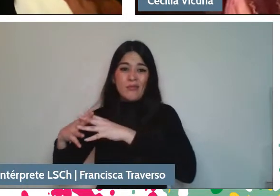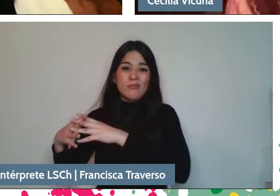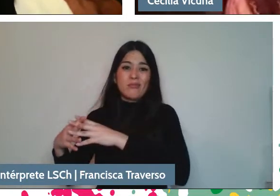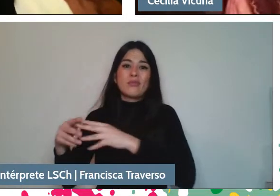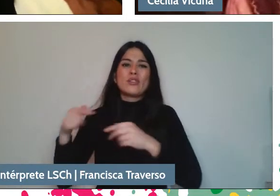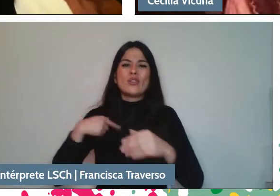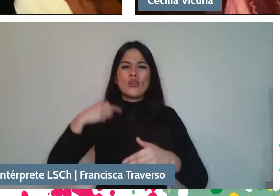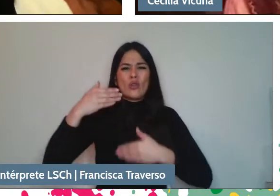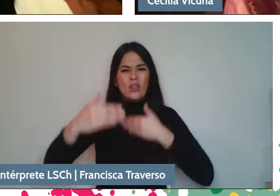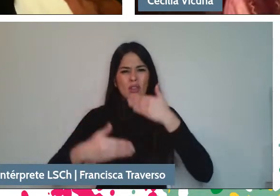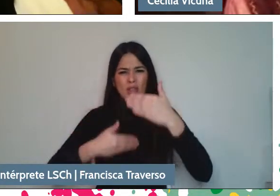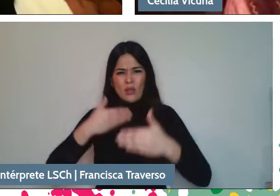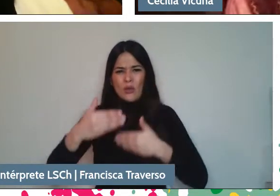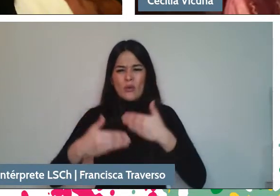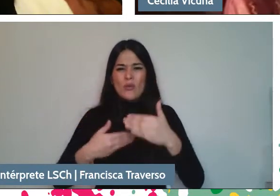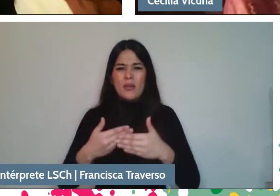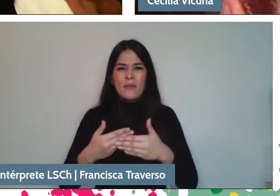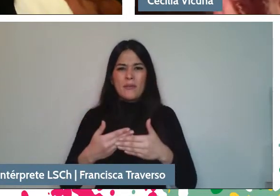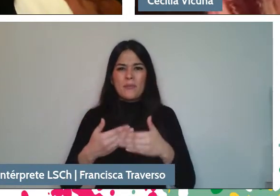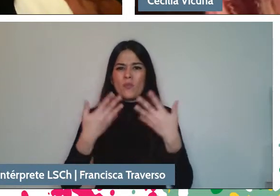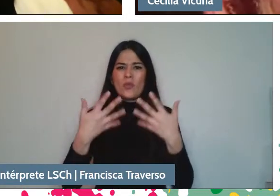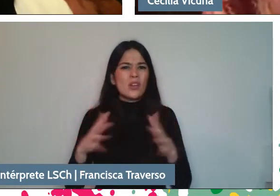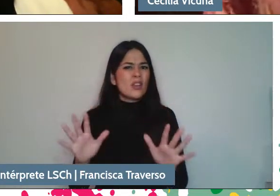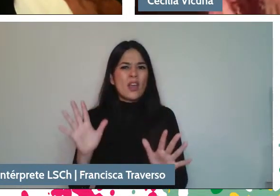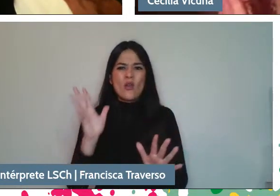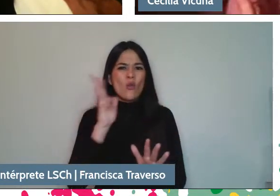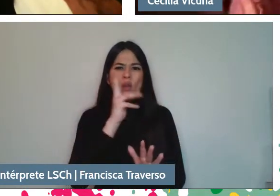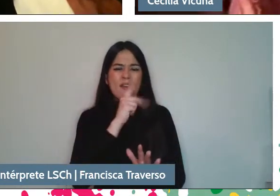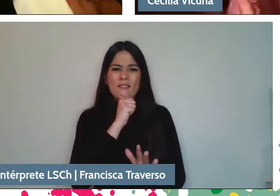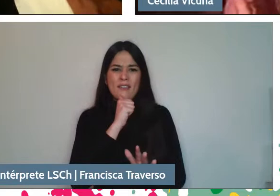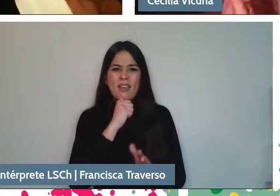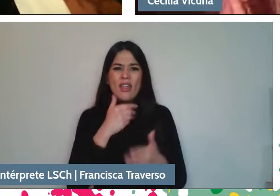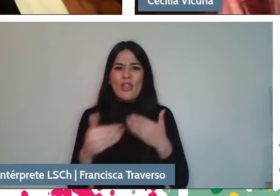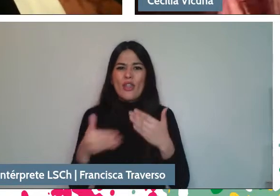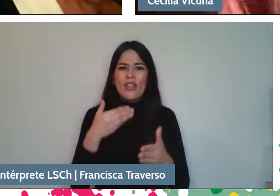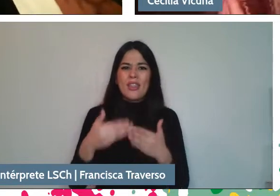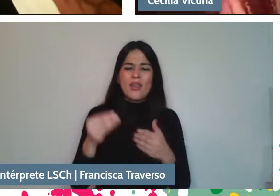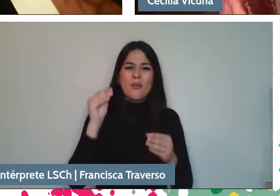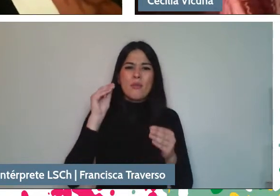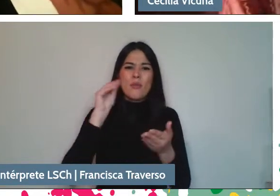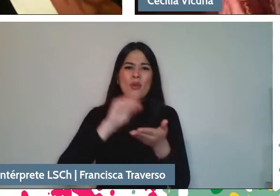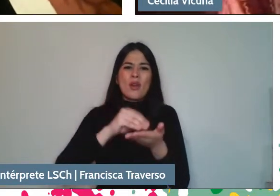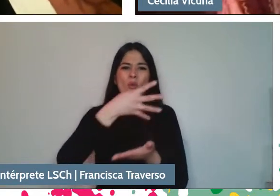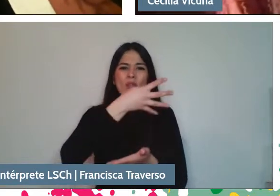hasta que llegó un punto en que ya no había donde poner 400 objetos Y paré.